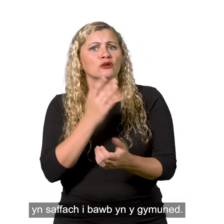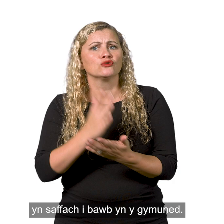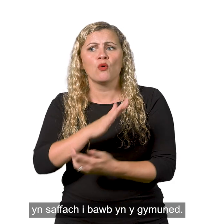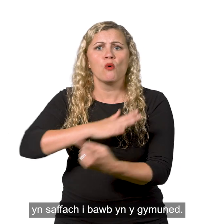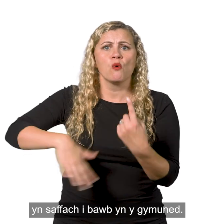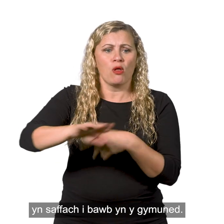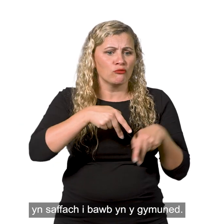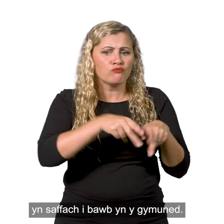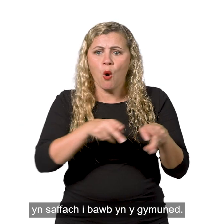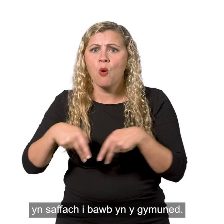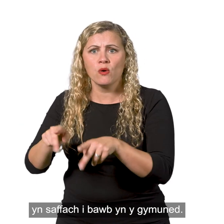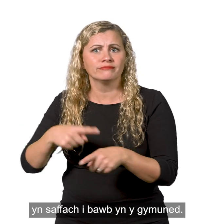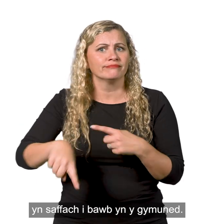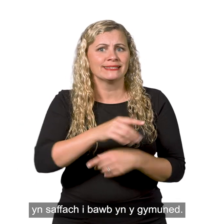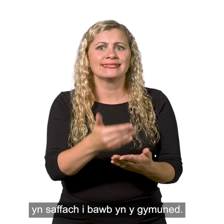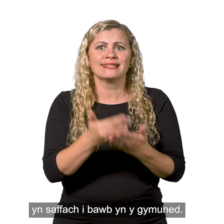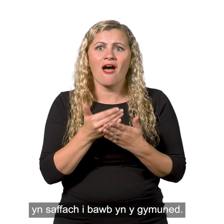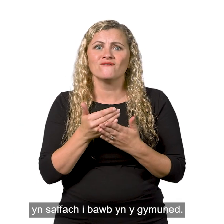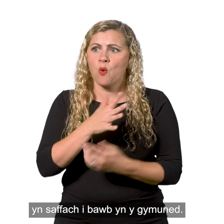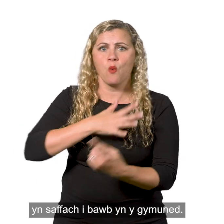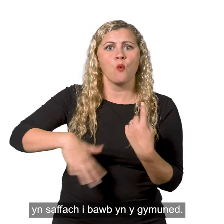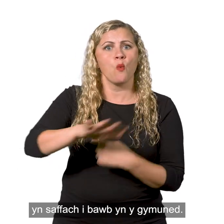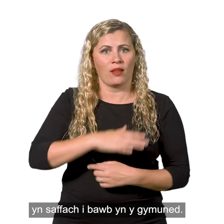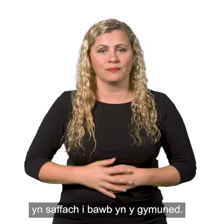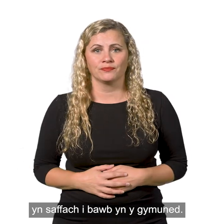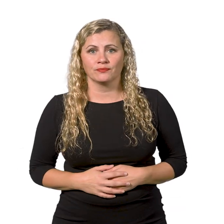yn saffach i bawb yn y gymuned.